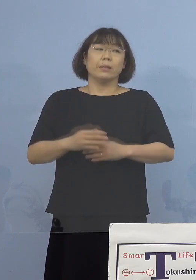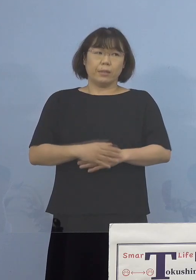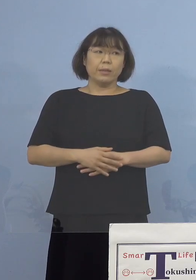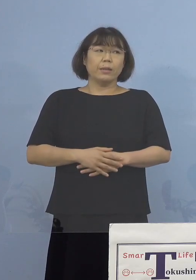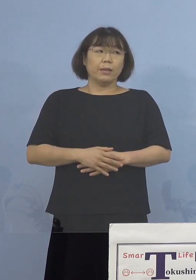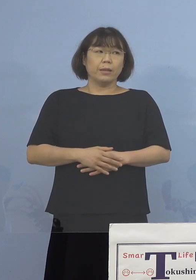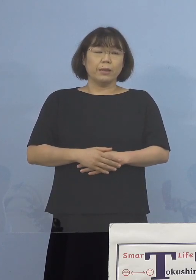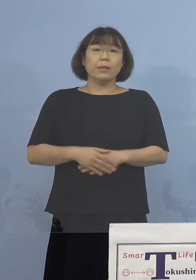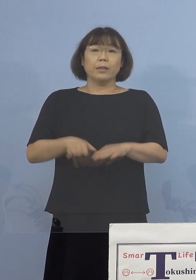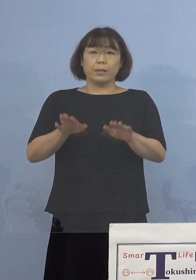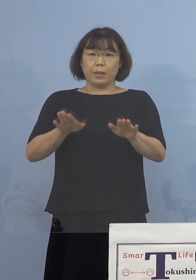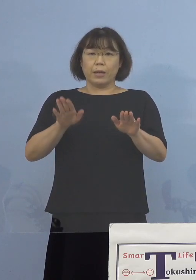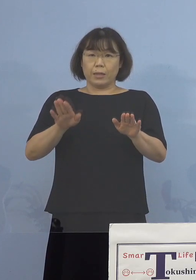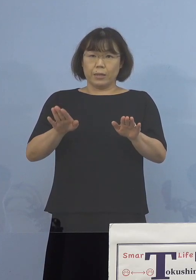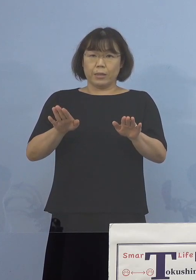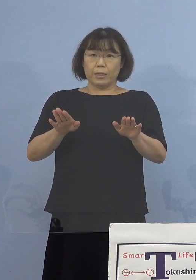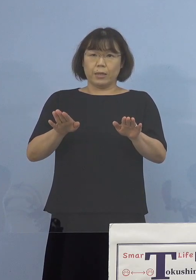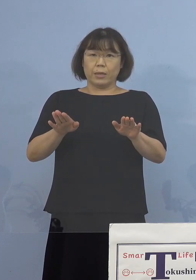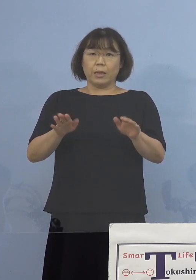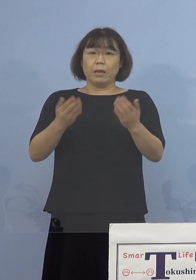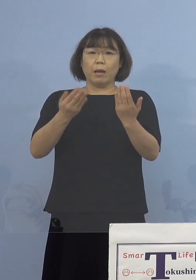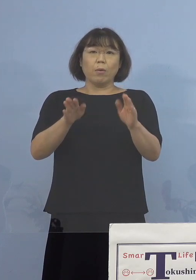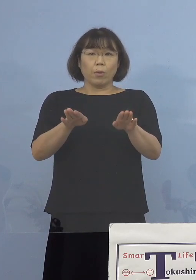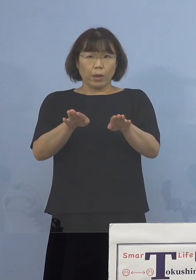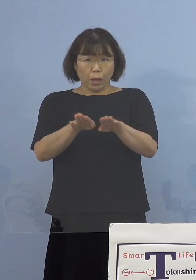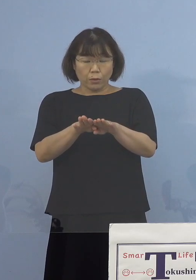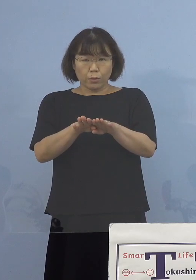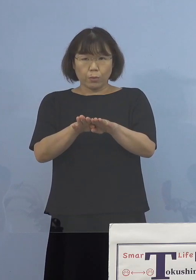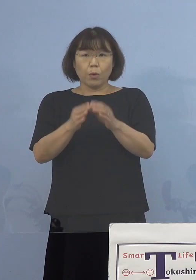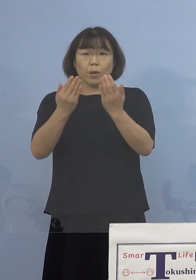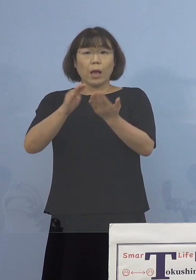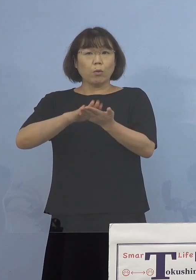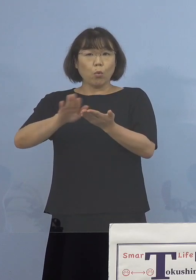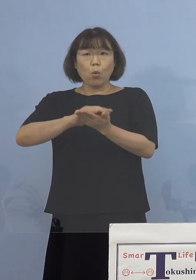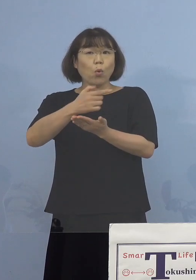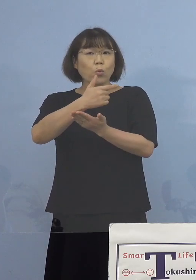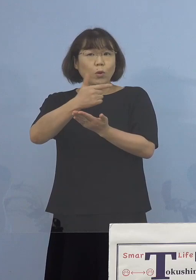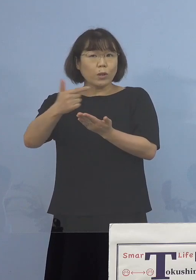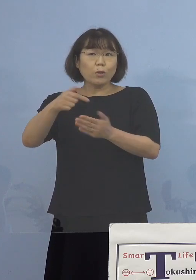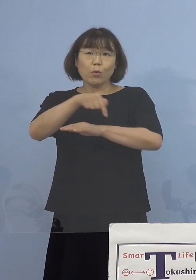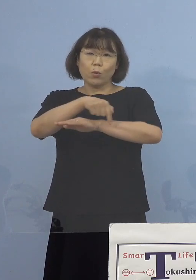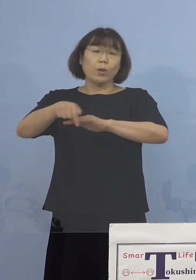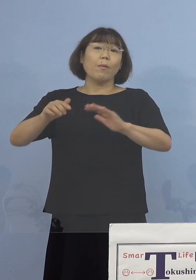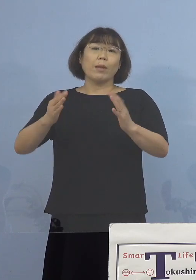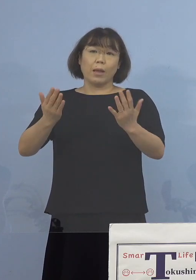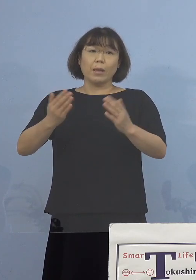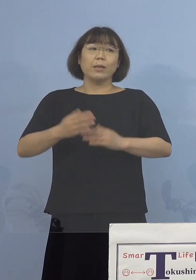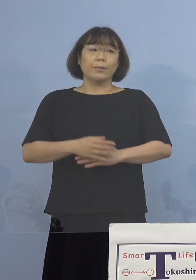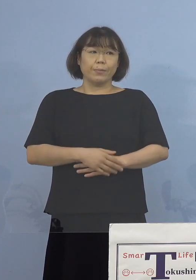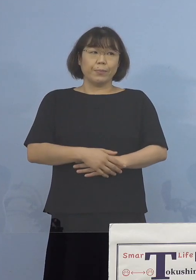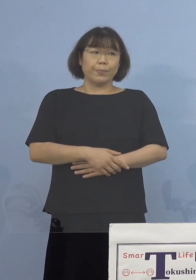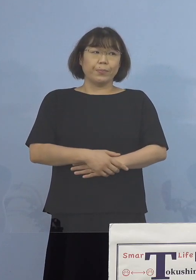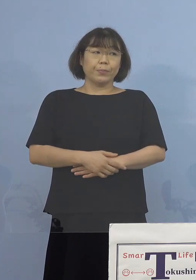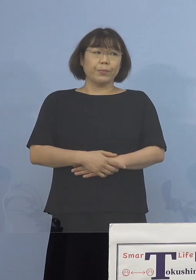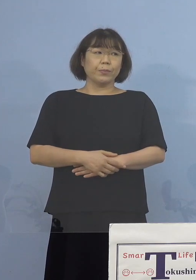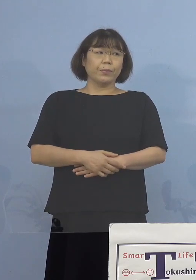現時点で臨時休業であったり 学校の消毒はされていないというふうに聞いております